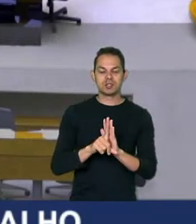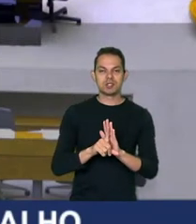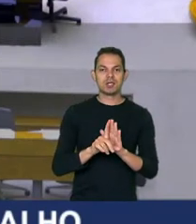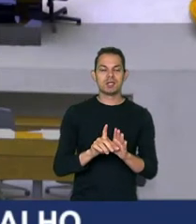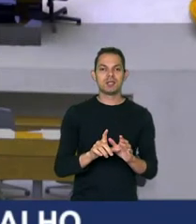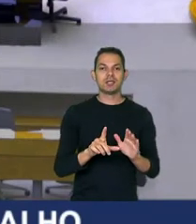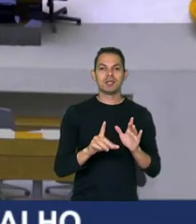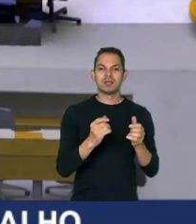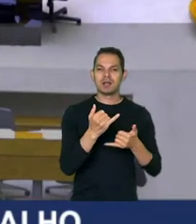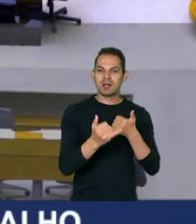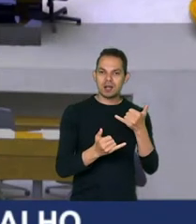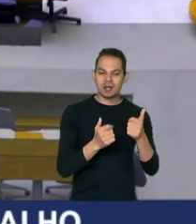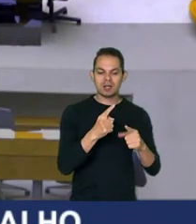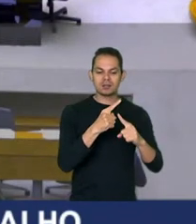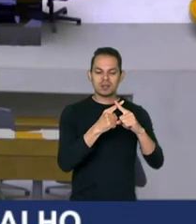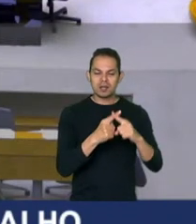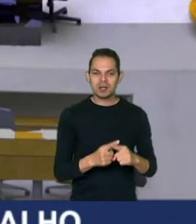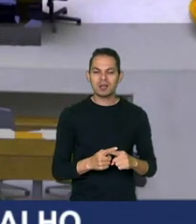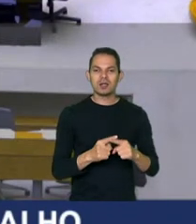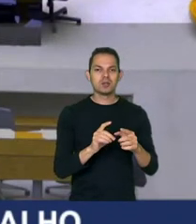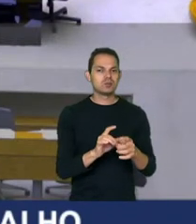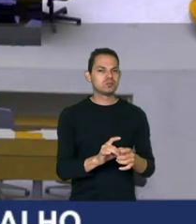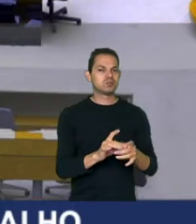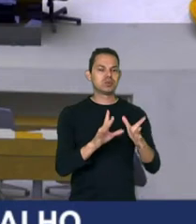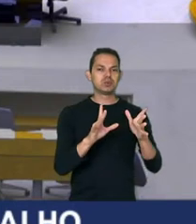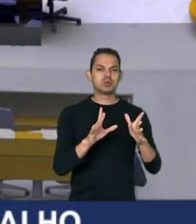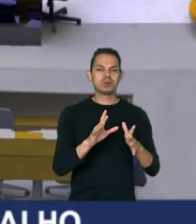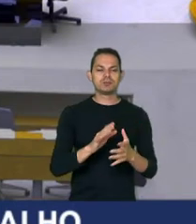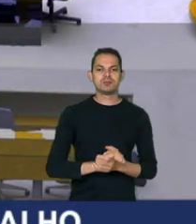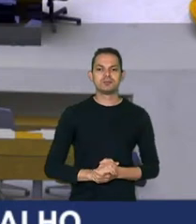13 APRESENTADO PELO PSOL AO PROJETO DE LEI QUE LEGALIZA OS JOGOS NO BRASIL, TAIS CÔMICAS